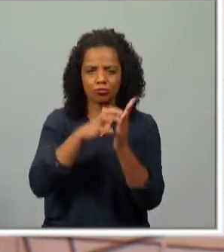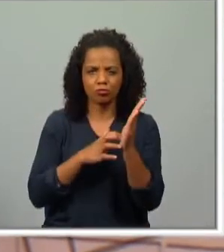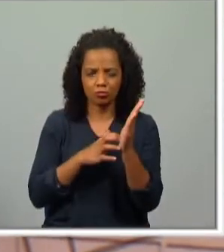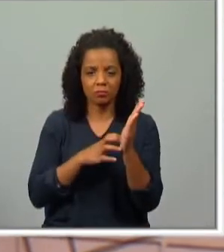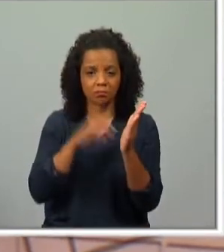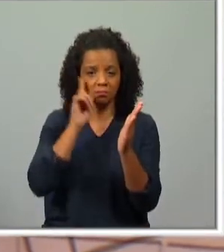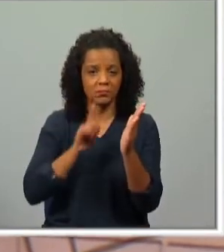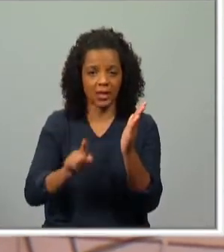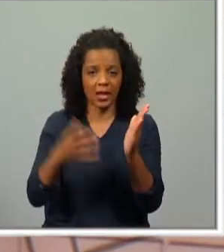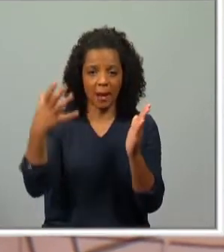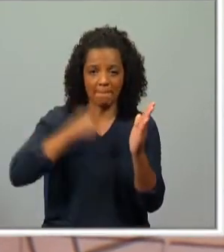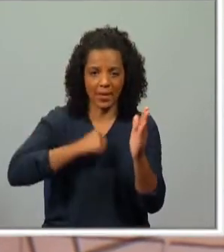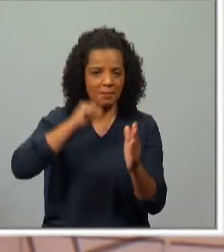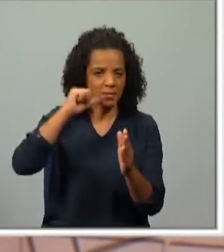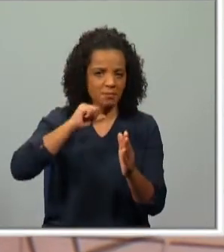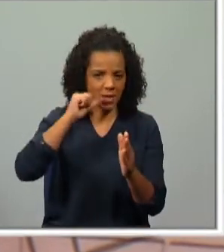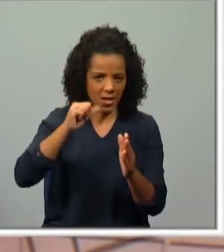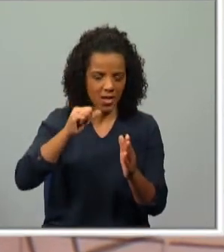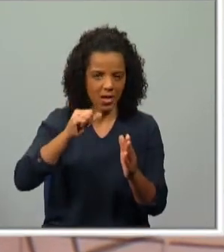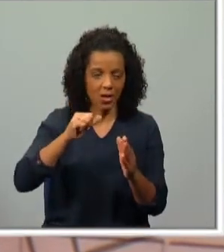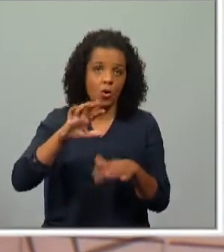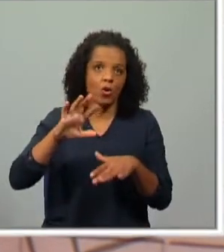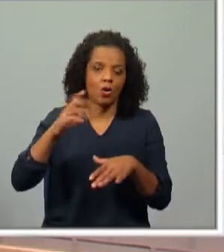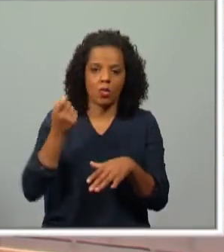não tinha sido apanhada não é o quando tinha acabado de ser apanhada pelo 沒被抓到不是時候剛剛被